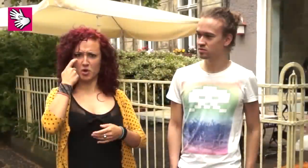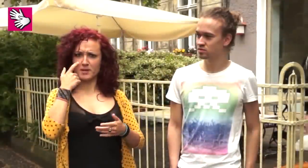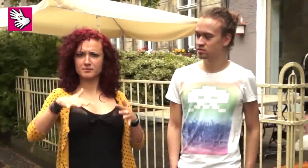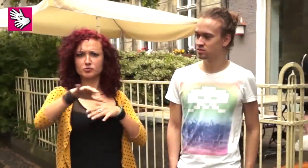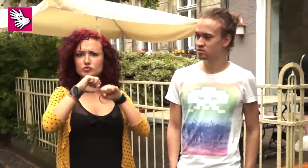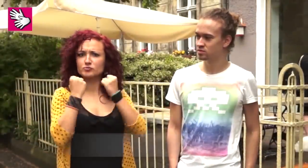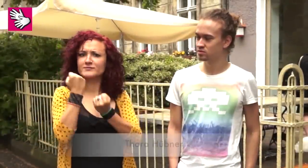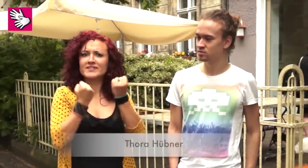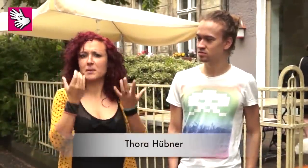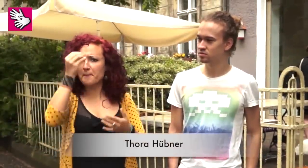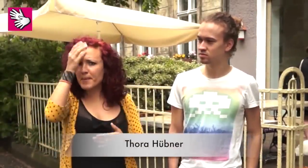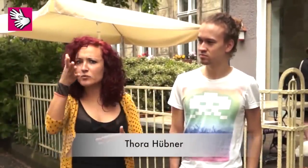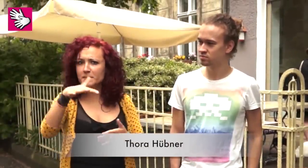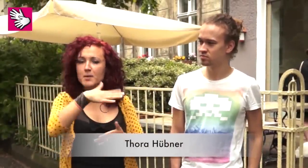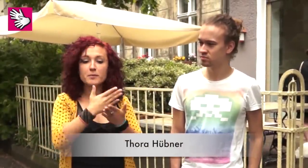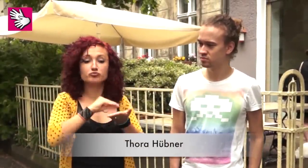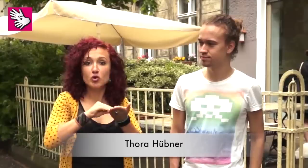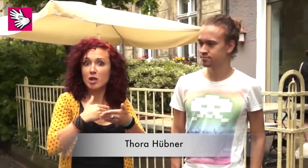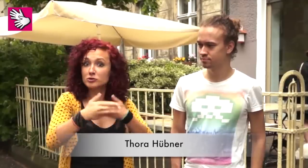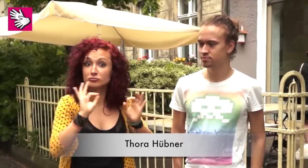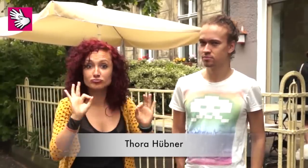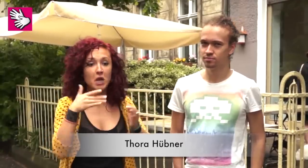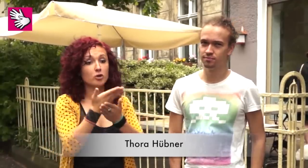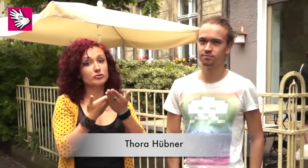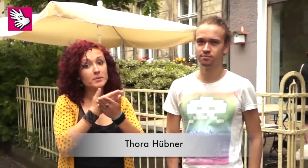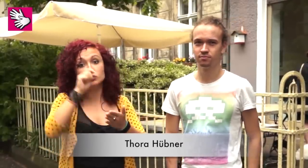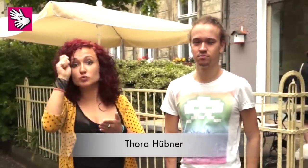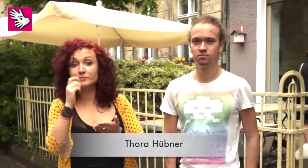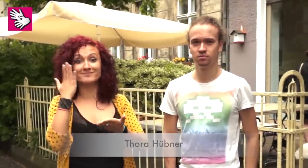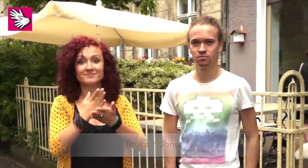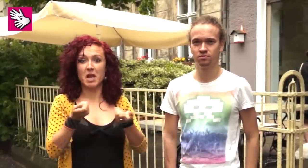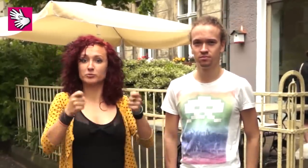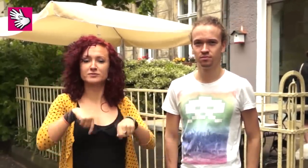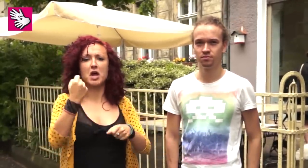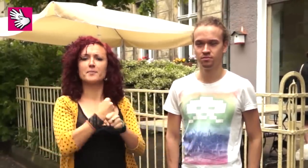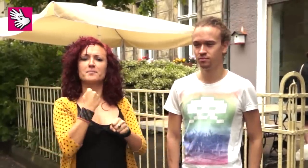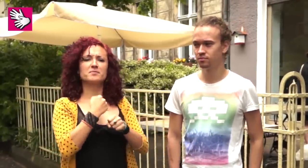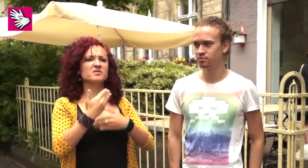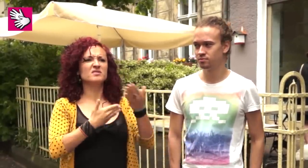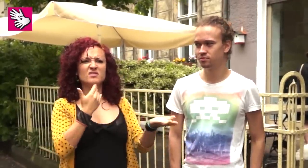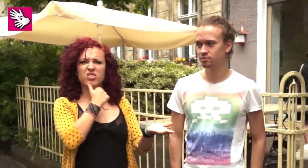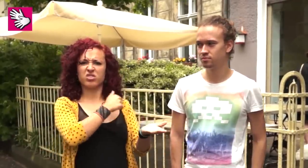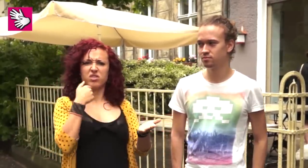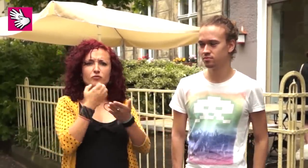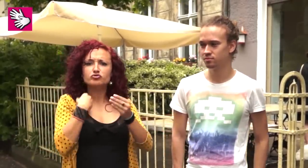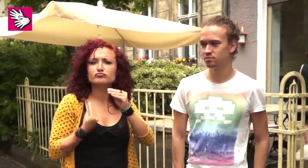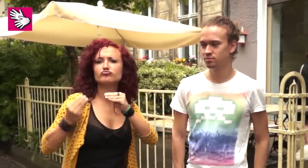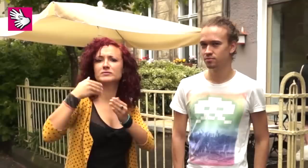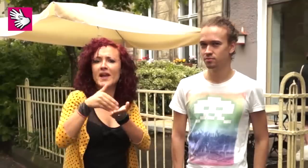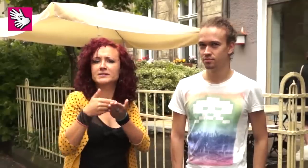Der Staat hat momentan Schwierigkeiten in der Bildung. Man geht zur Schule, macht eine Ausbildung oder ein Studium und schließt diese ab. Man merkt dann im Laufe des Berufslebens, dass das so nicht ausreicht oder auch langweilt